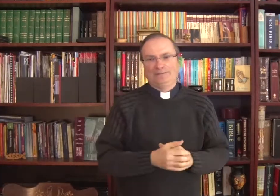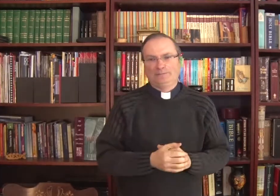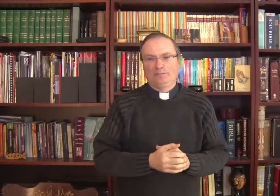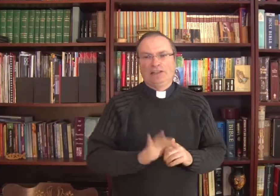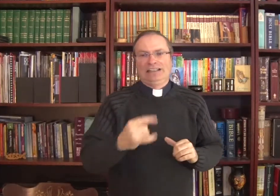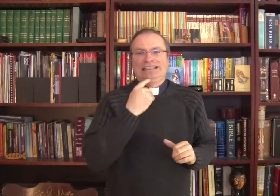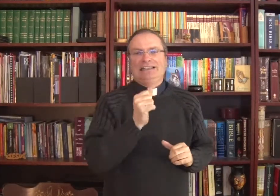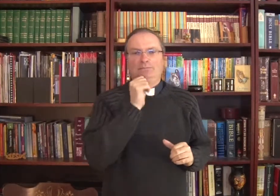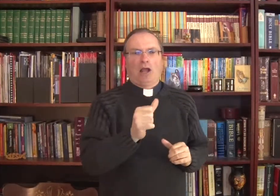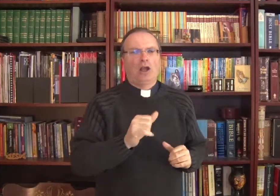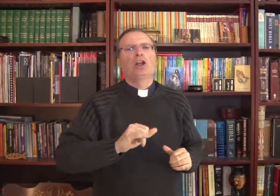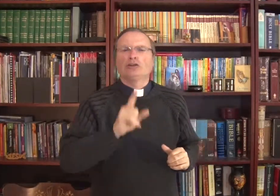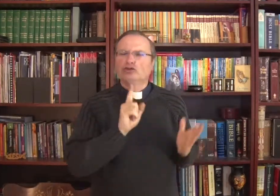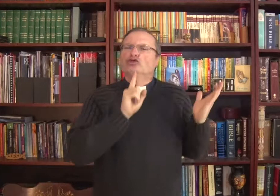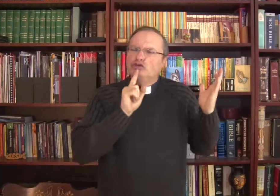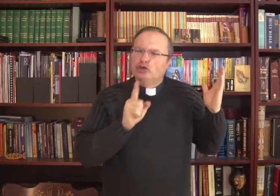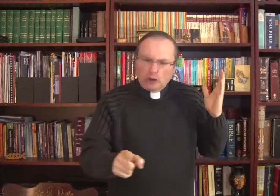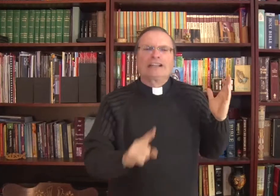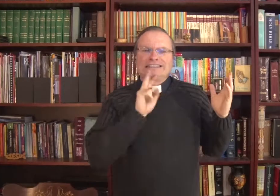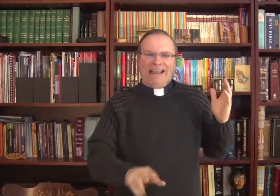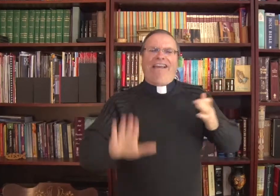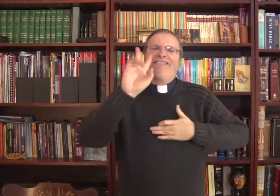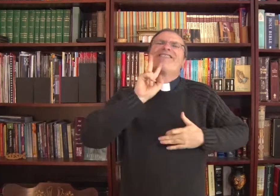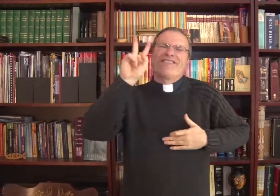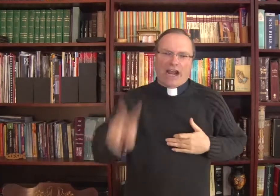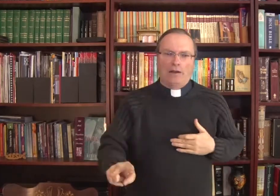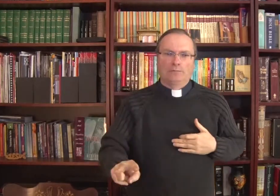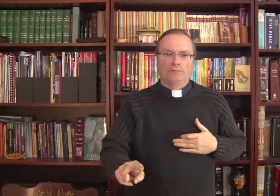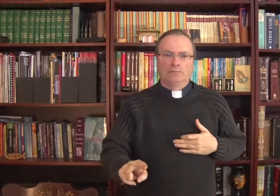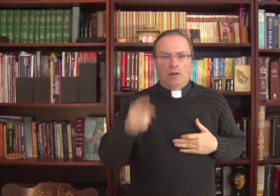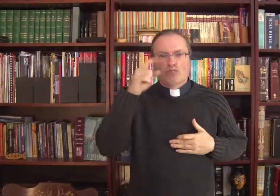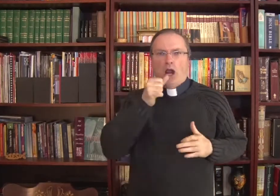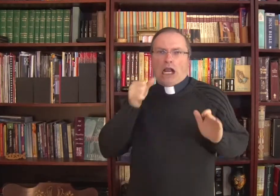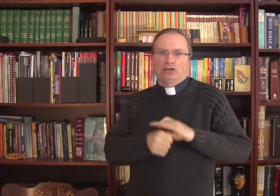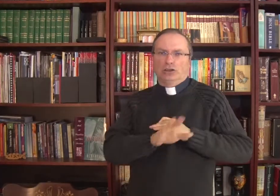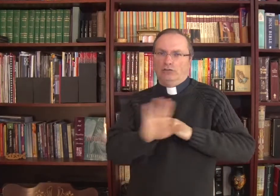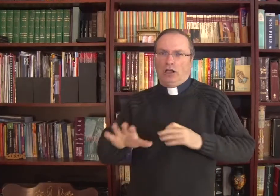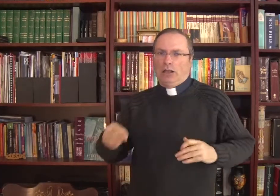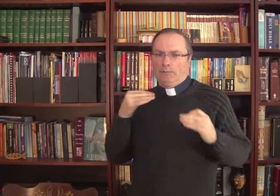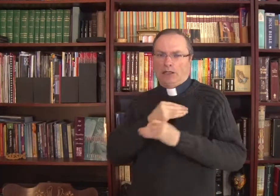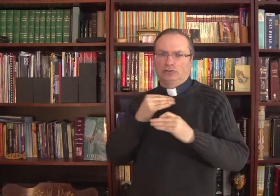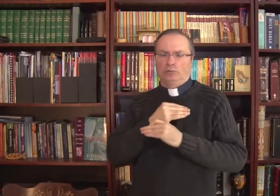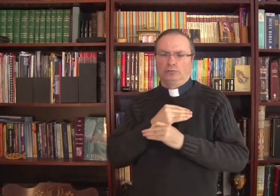Ne dites pas; «je jure que c’est vrai» pour cacher votre mensonge.